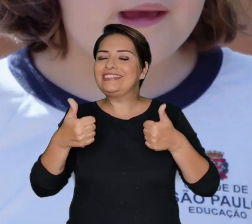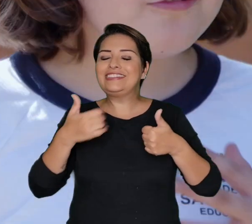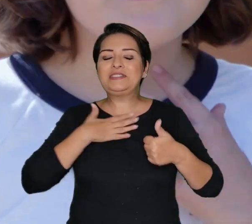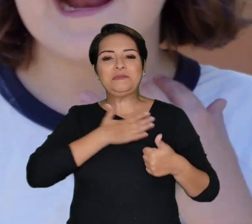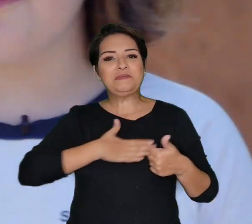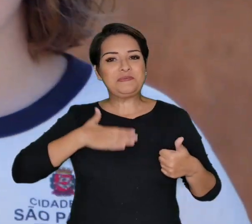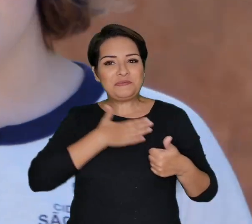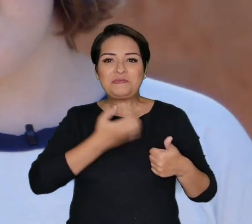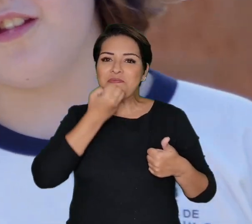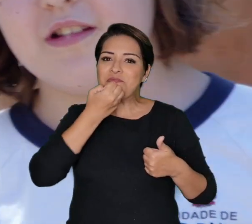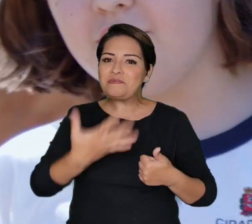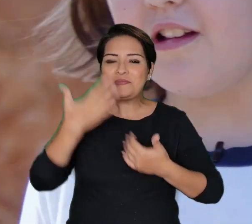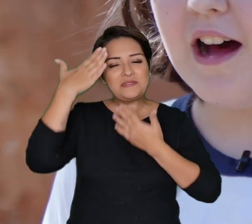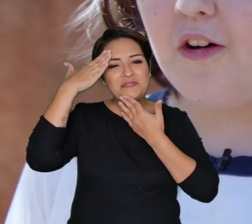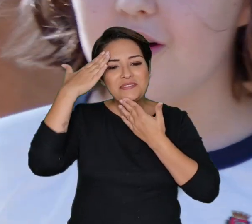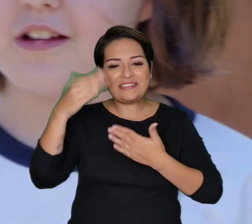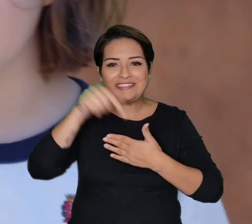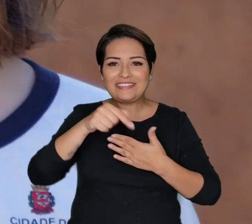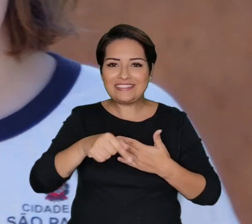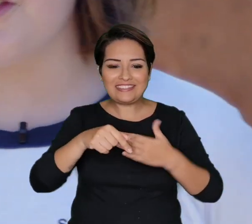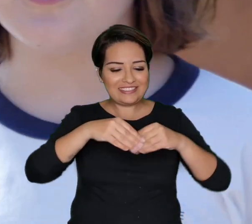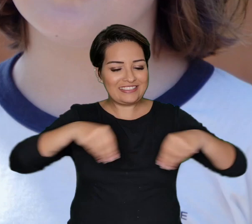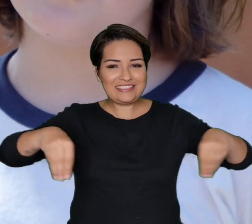É muito gratificante ajudar a horta e as plantinhas.